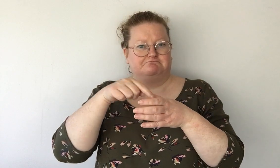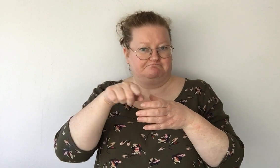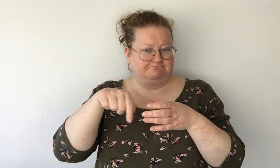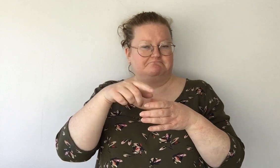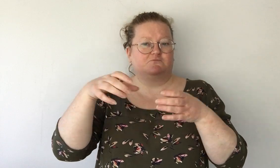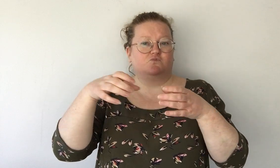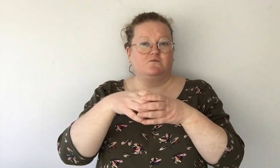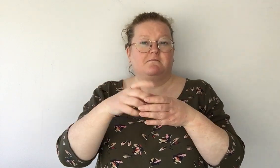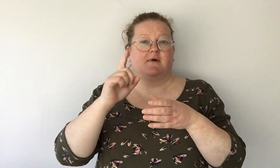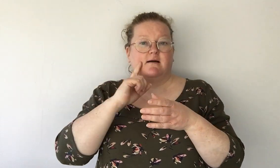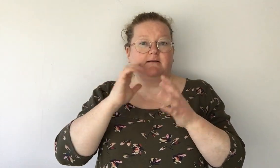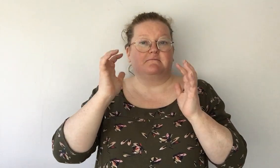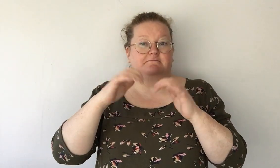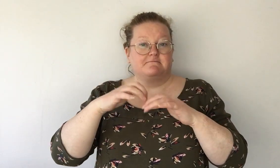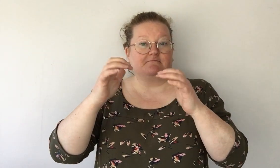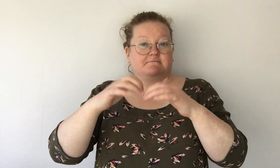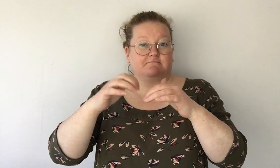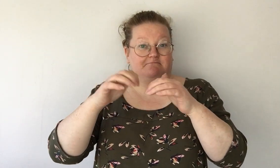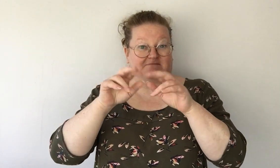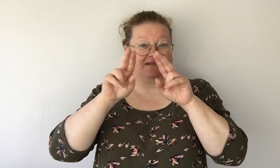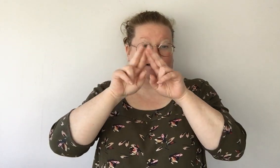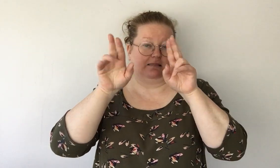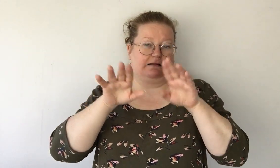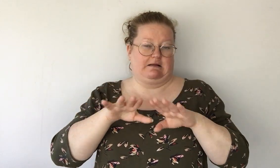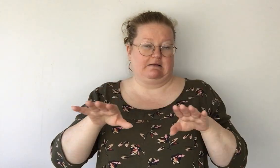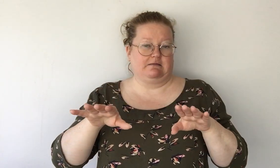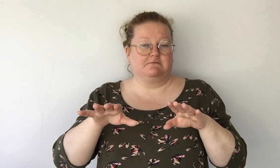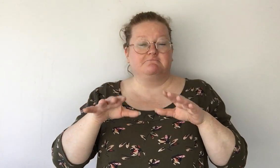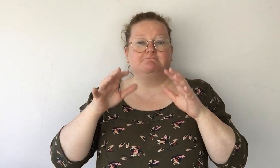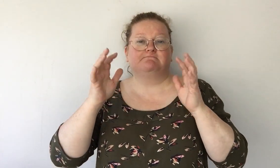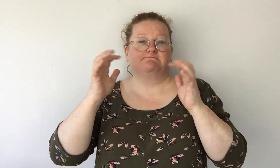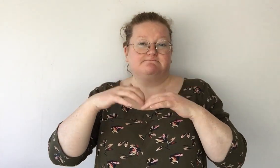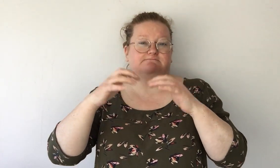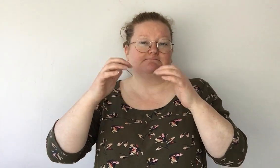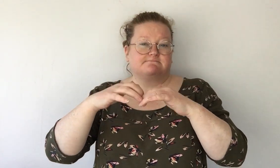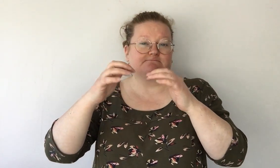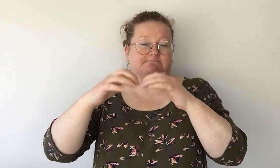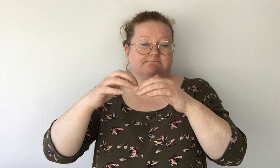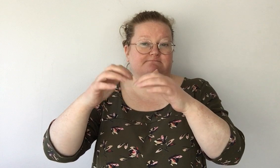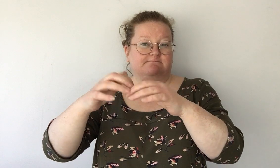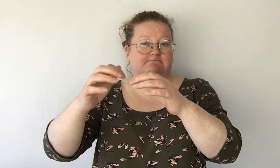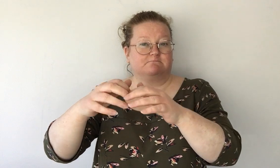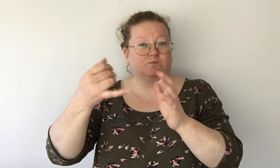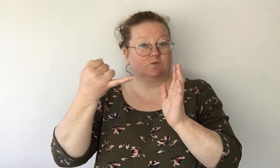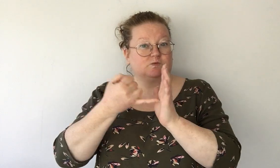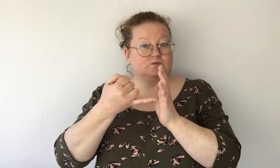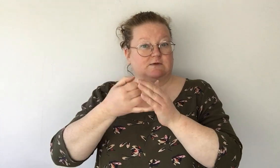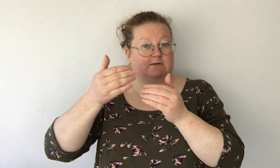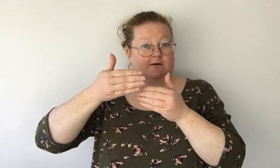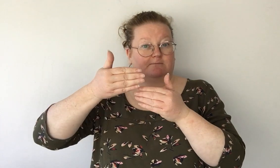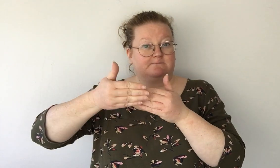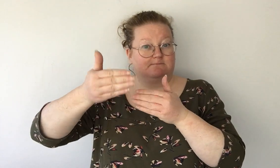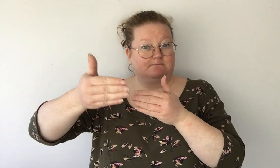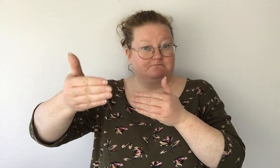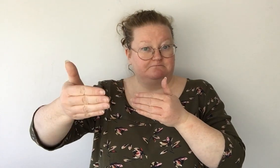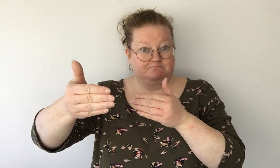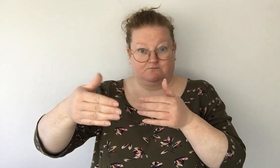Ryhmä kokoontuu verkossa kuusi kertaa peräkkäin.